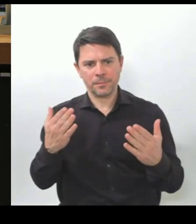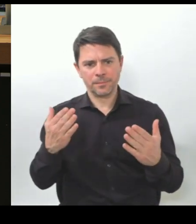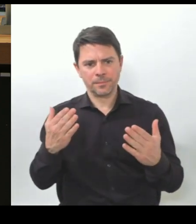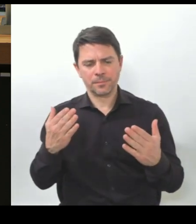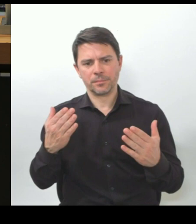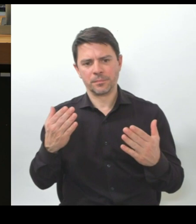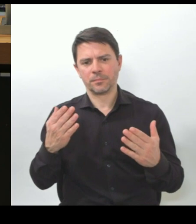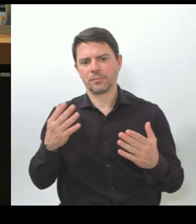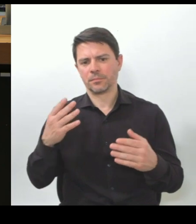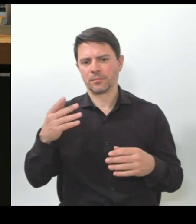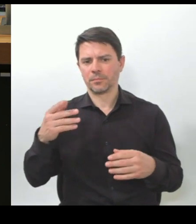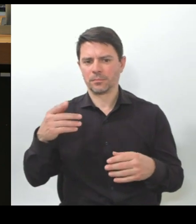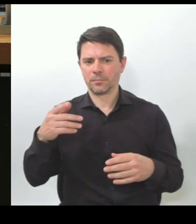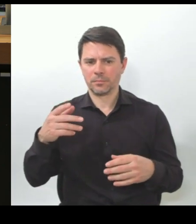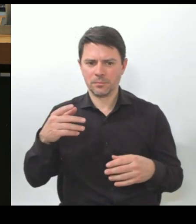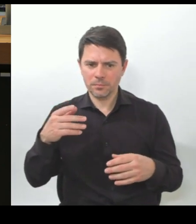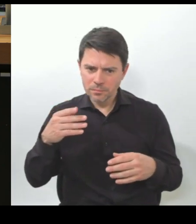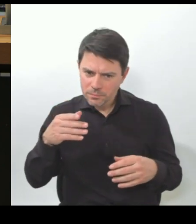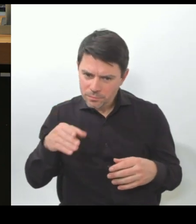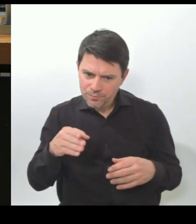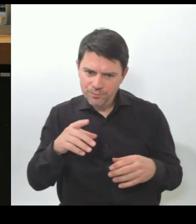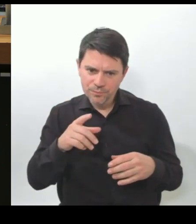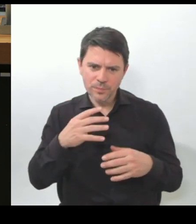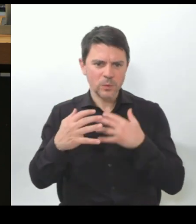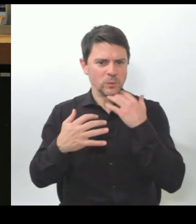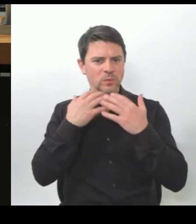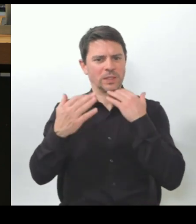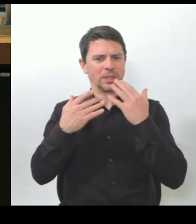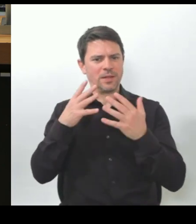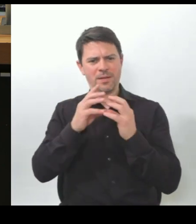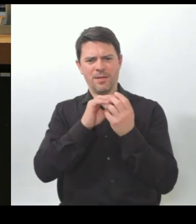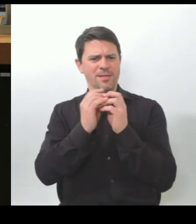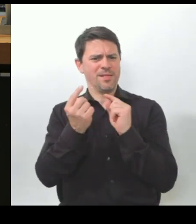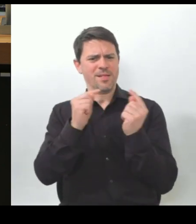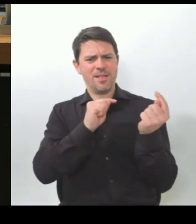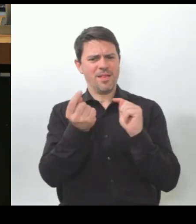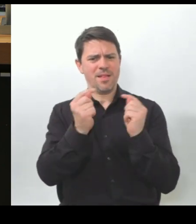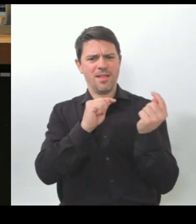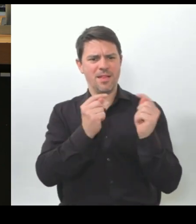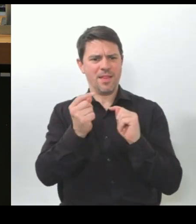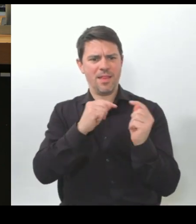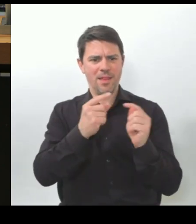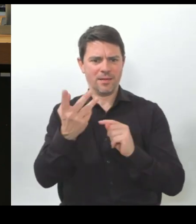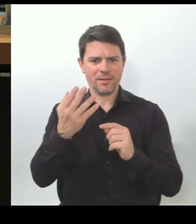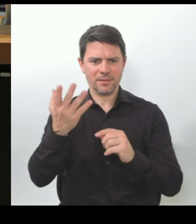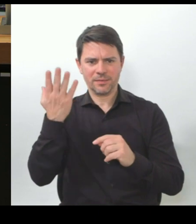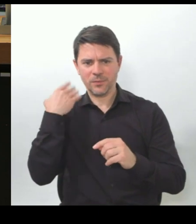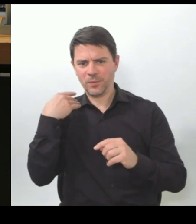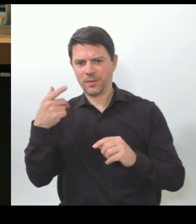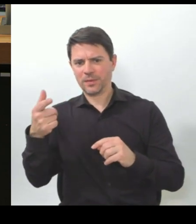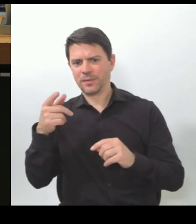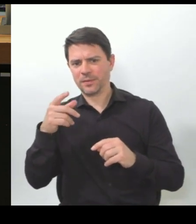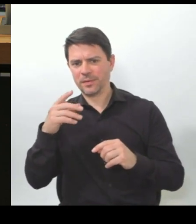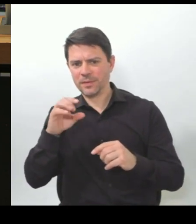selber und ihre Kolleginnen auch aus dem Bezirk Marzahn Hellersdorf auch ein heutiger Generalsekretär, noch